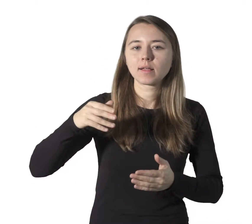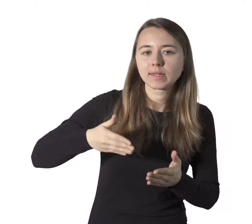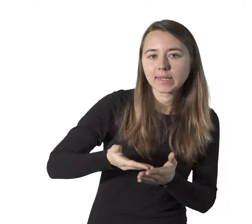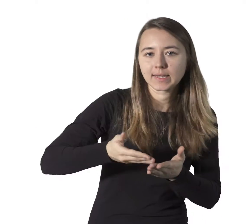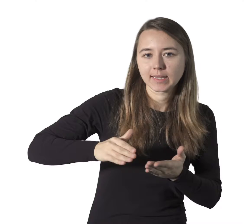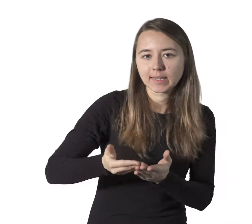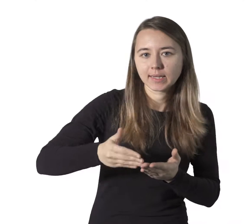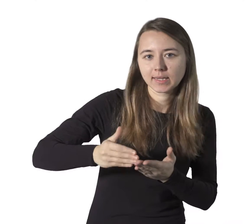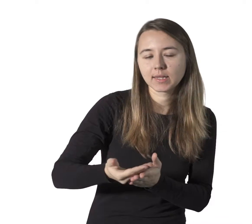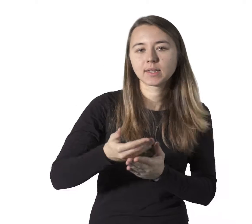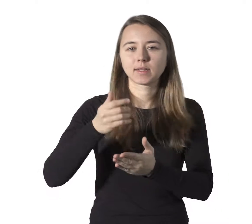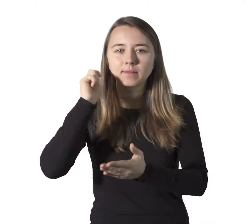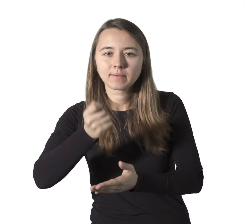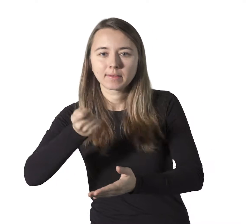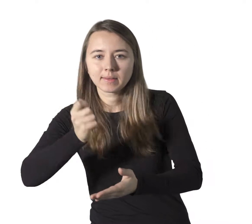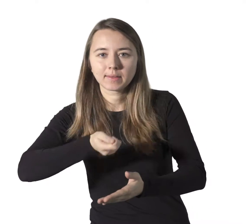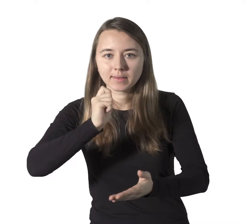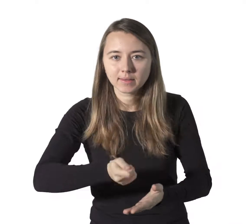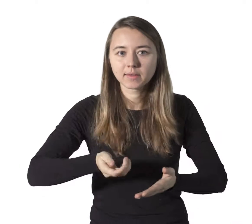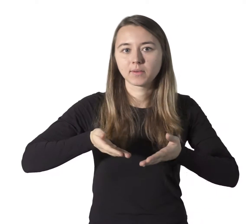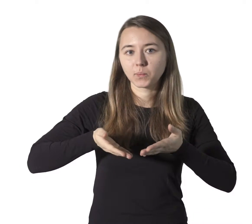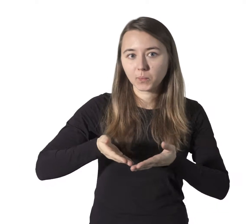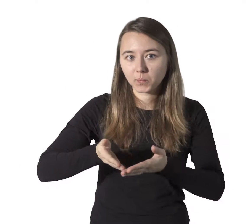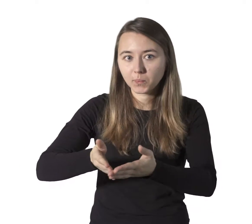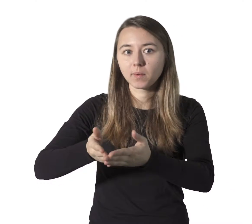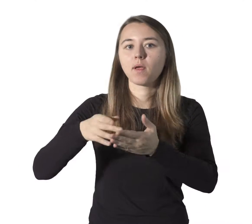poprzez ciosanie i dłubanie